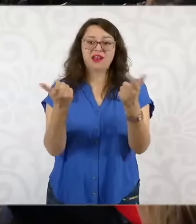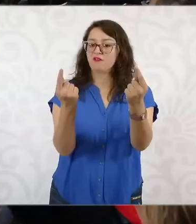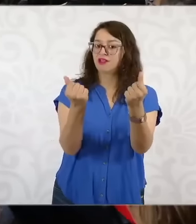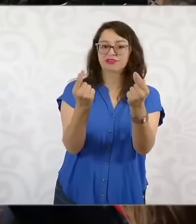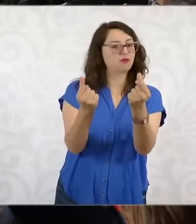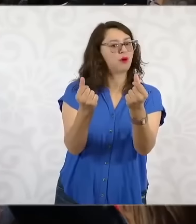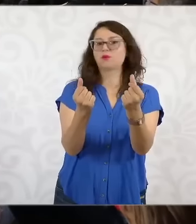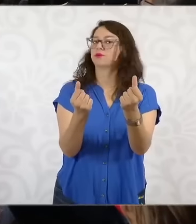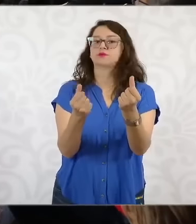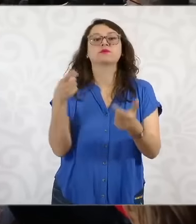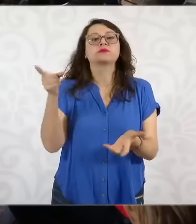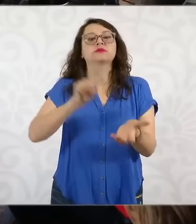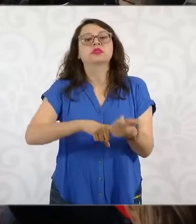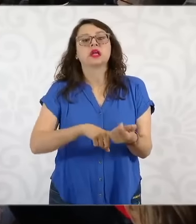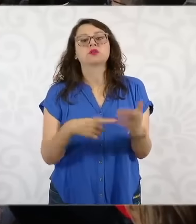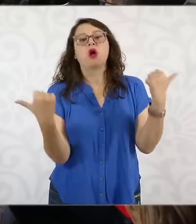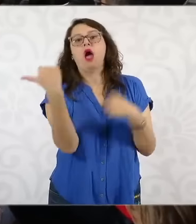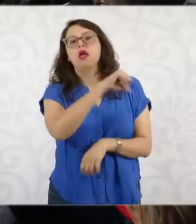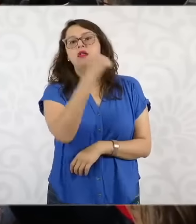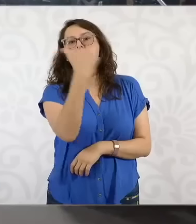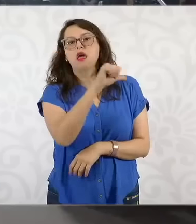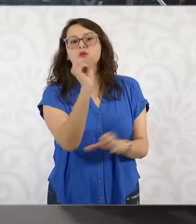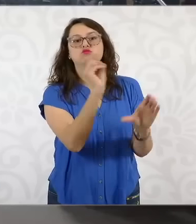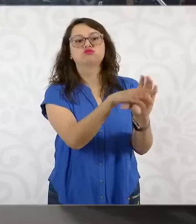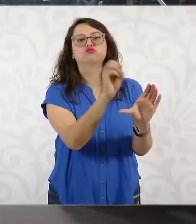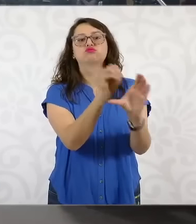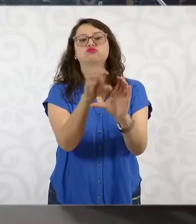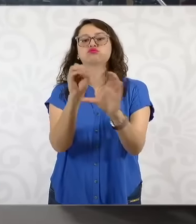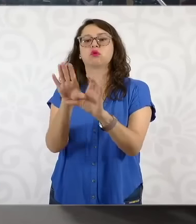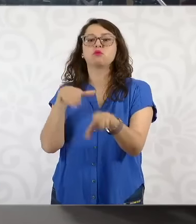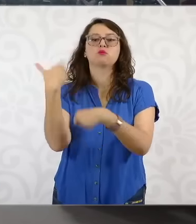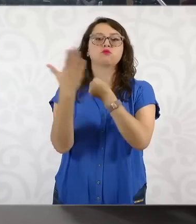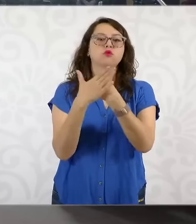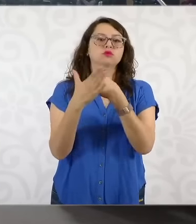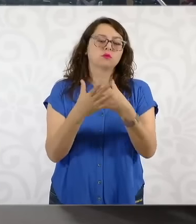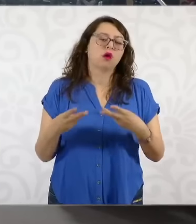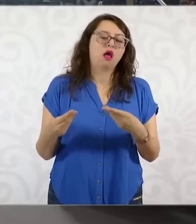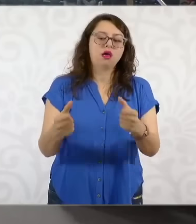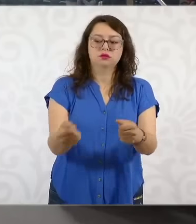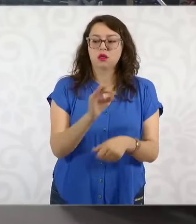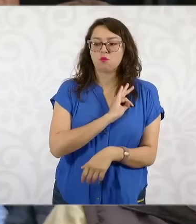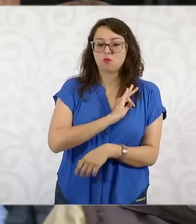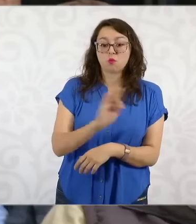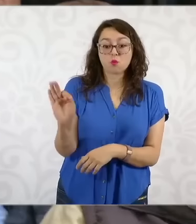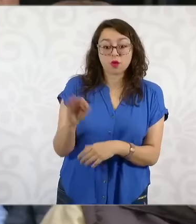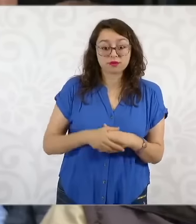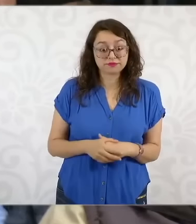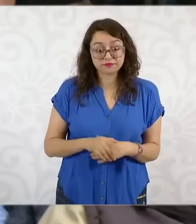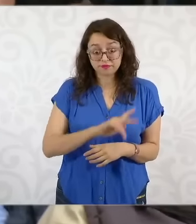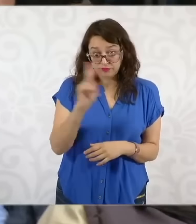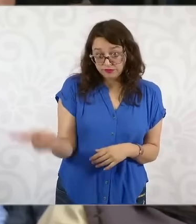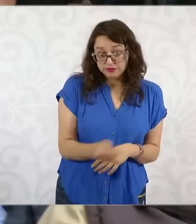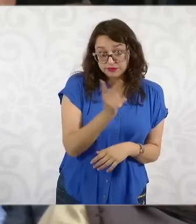sino como saldo a favor del cliente para su próxima mensualidad. eh preguntarle sobre todo